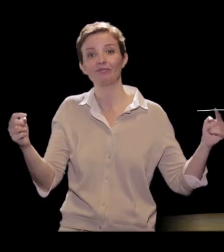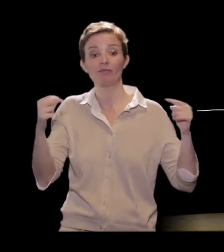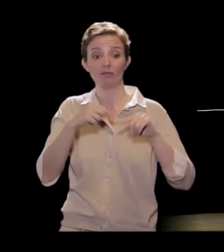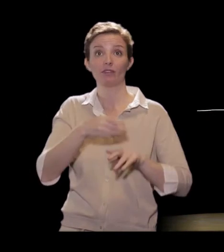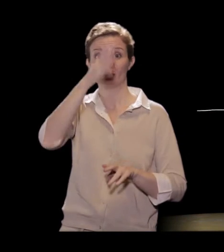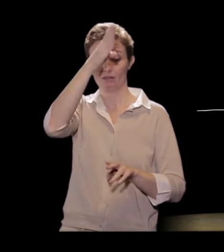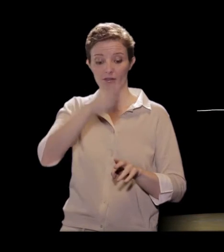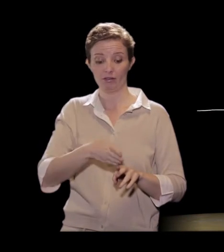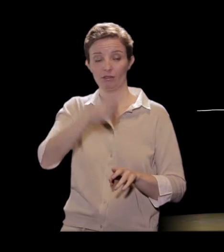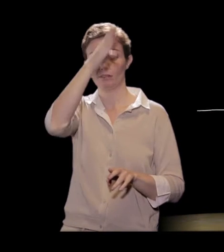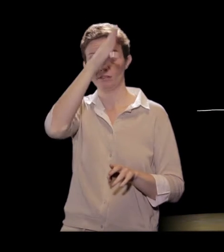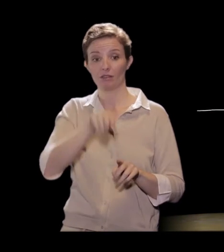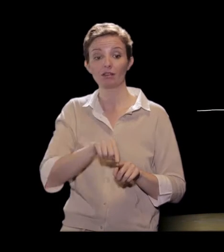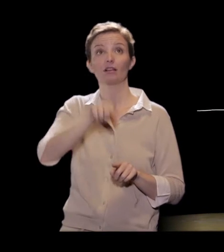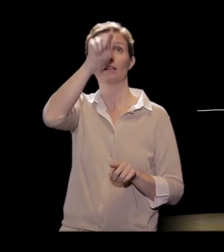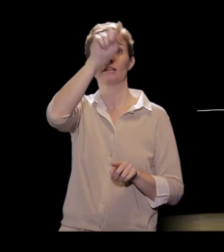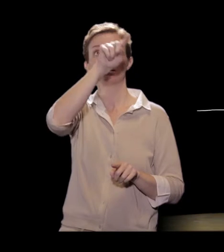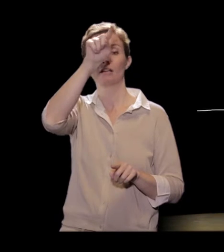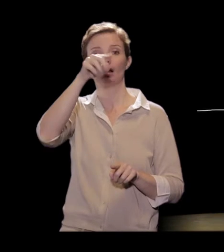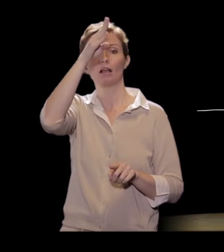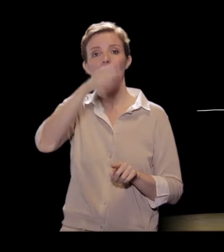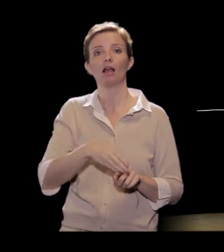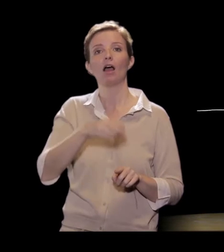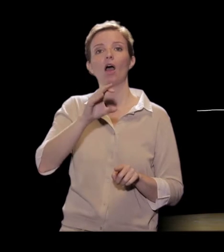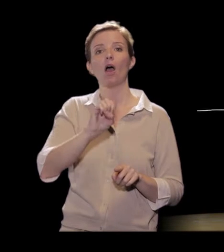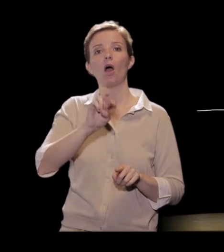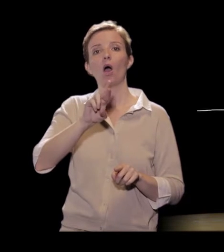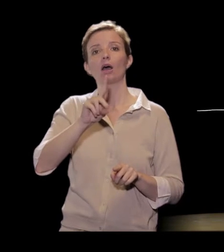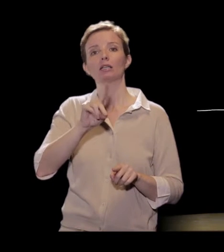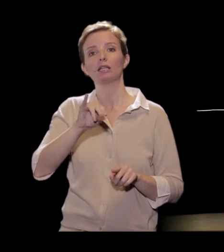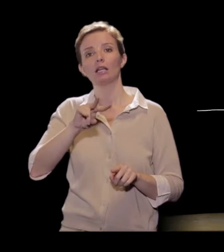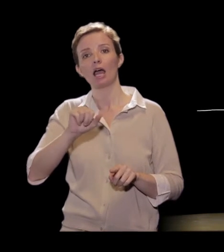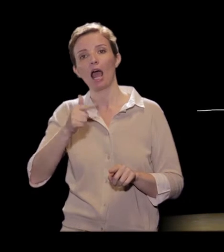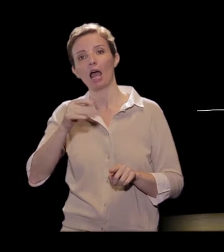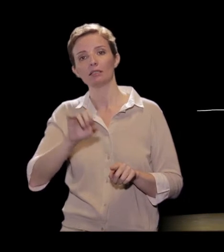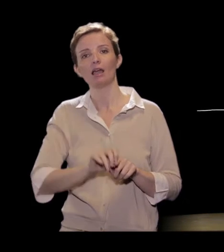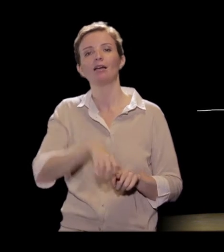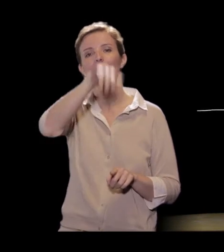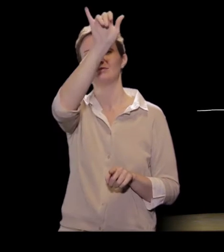Quella verticale prende il nome di asse delle ordinate detta anche asse delle y.